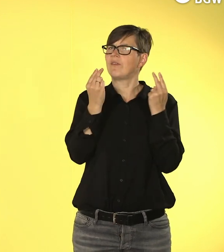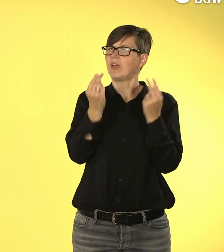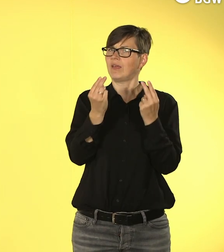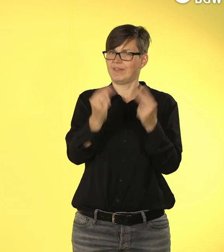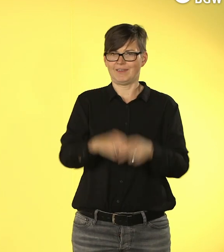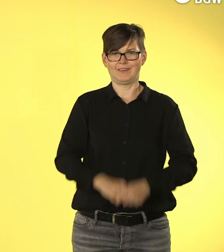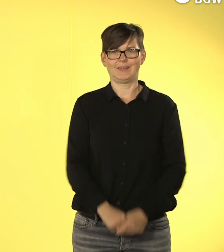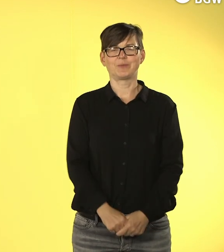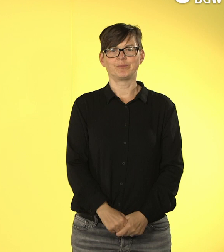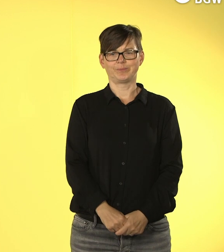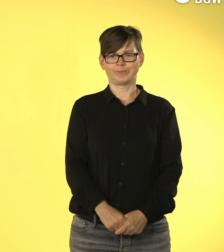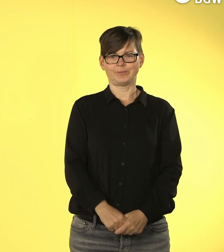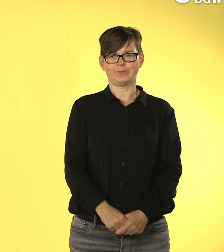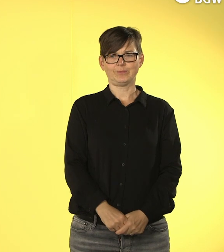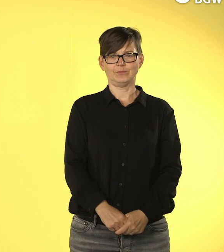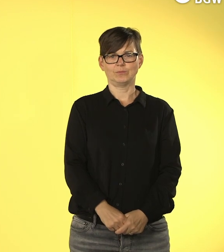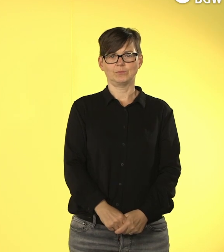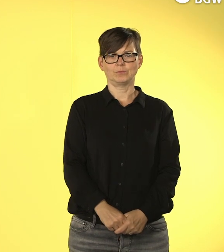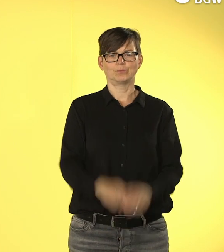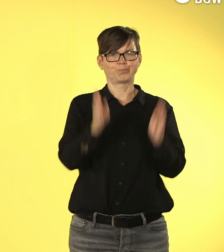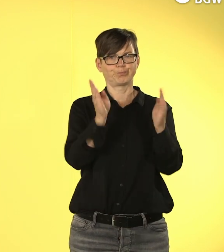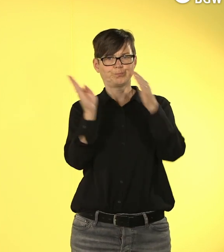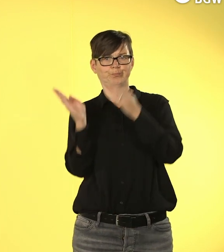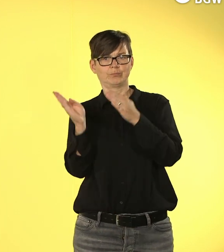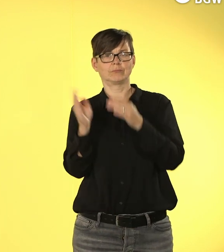Der nächste Punkt: Motivator.